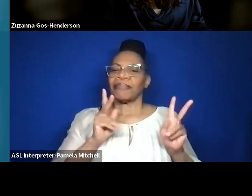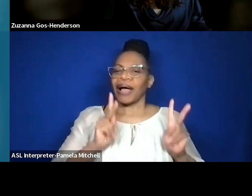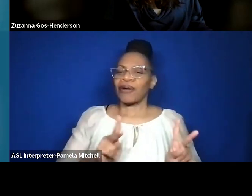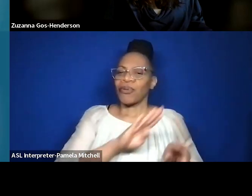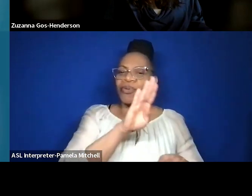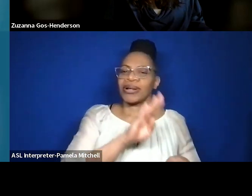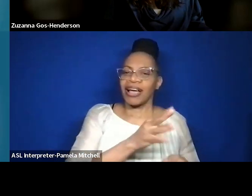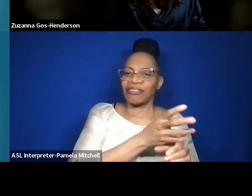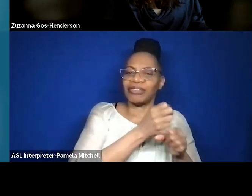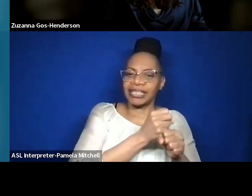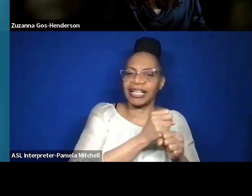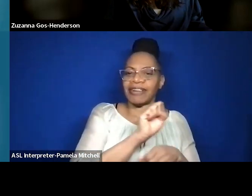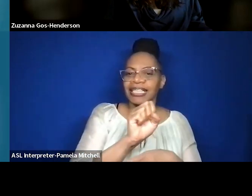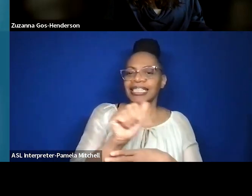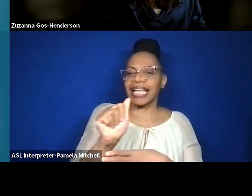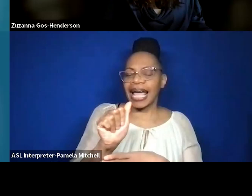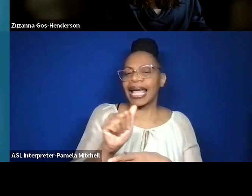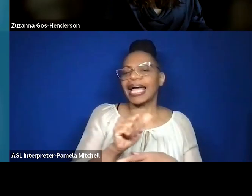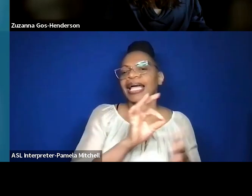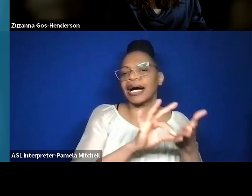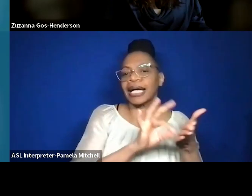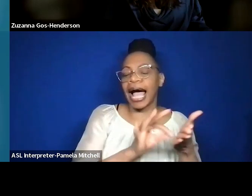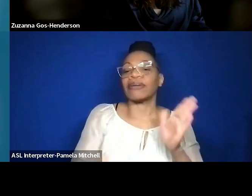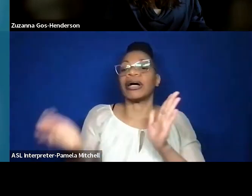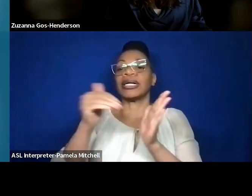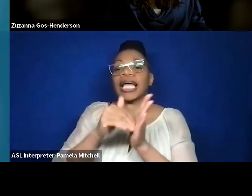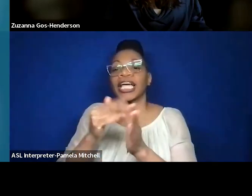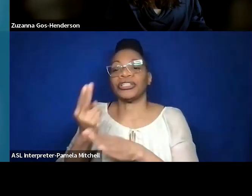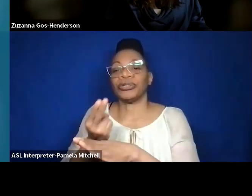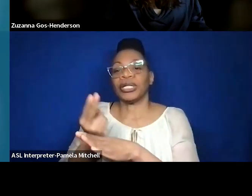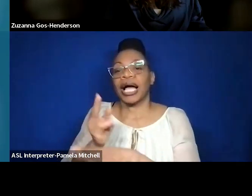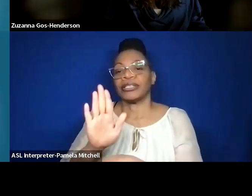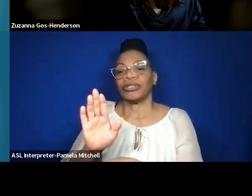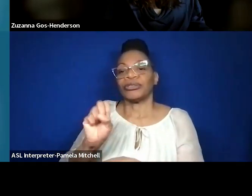Así que de nuevo, utiliza tu oficina de Seguridad Social para ayudar con eso.